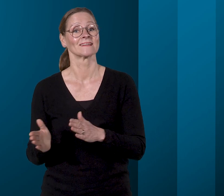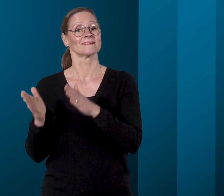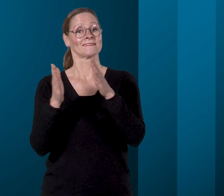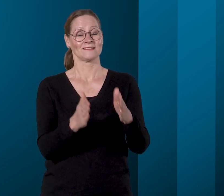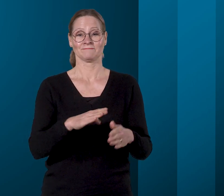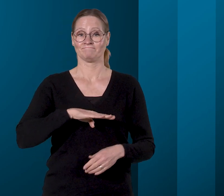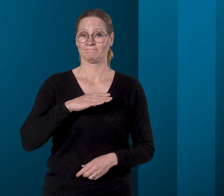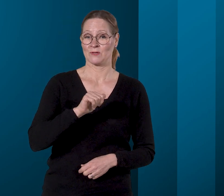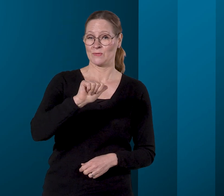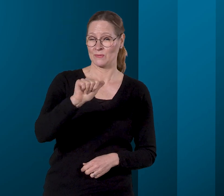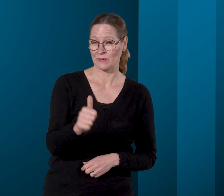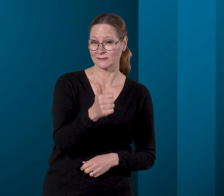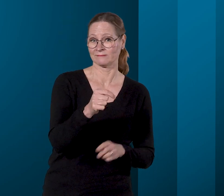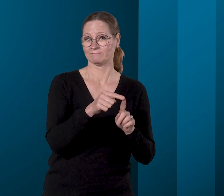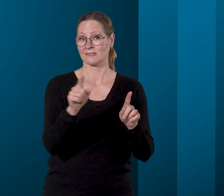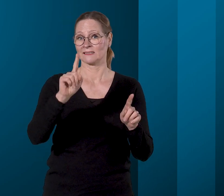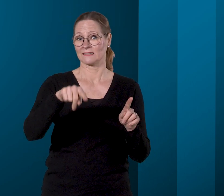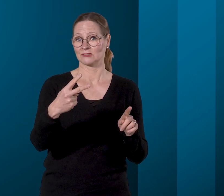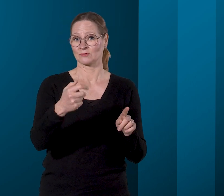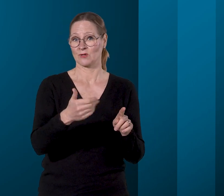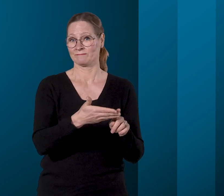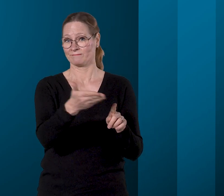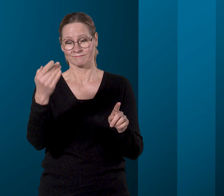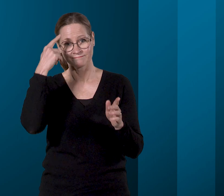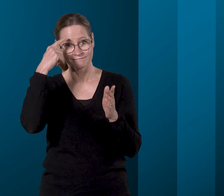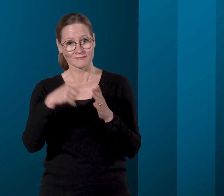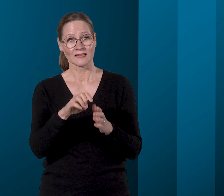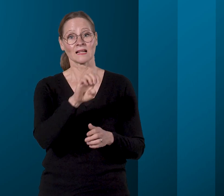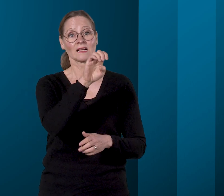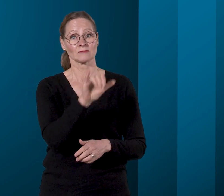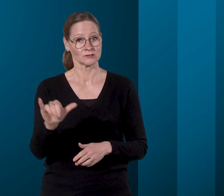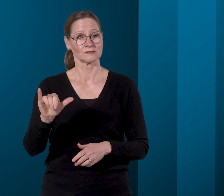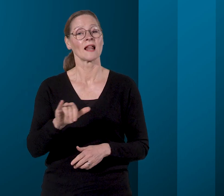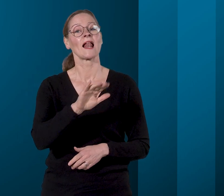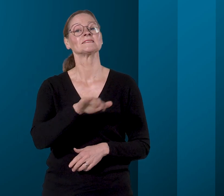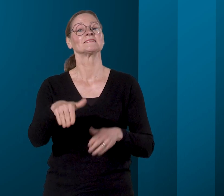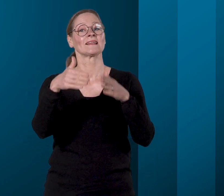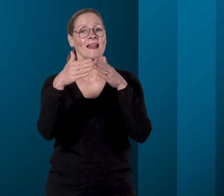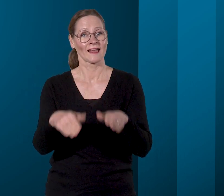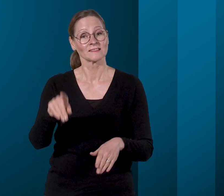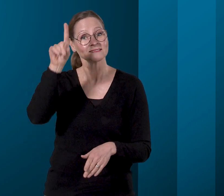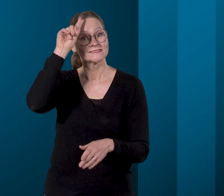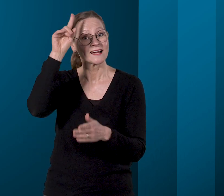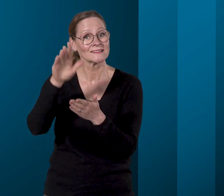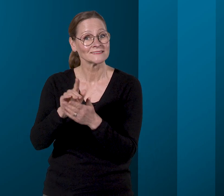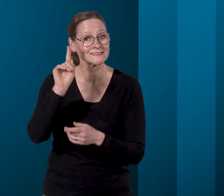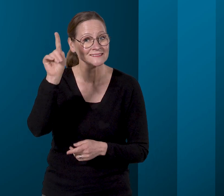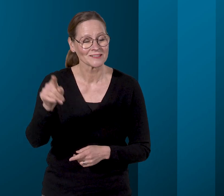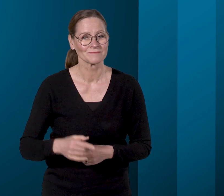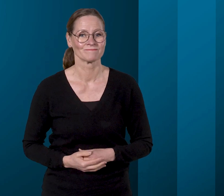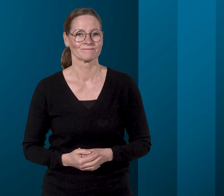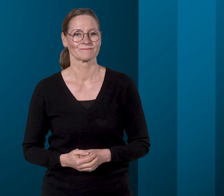ja 9–12-vuotiaille tarkoitettu EUDY lastenleiri puolestaan Saksassa.